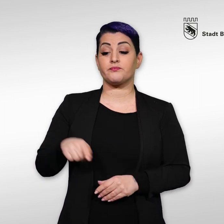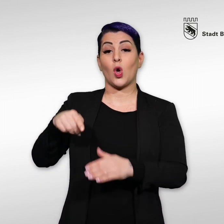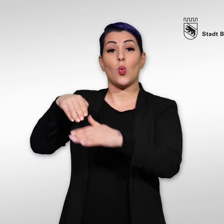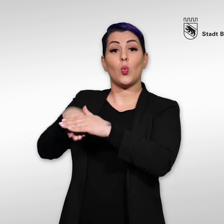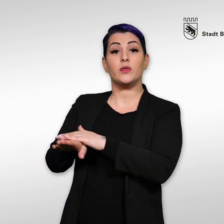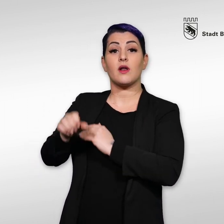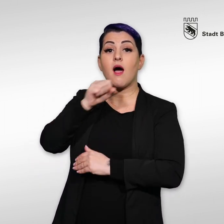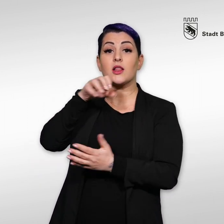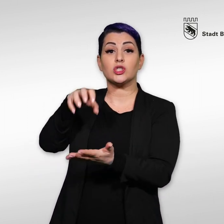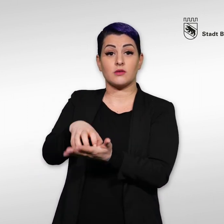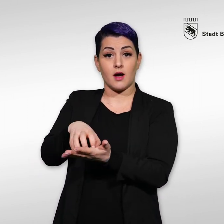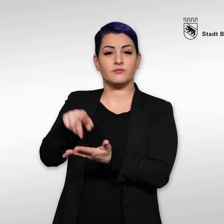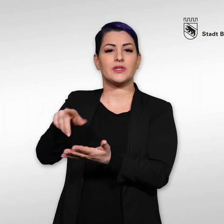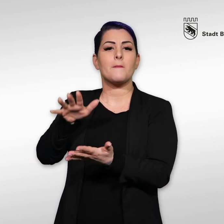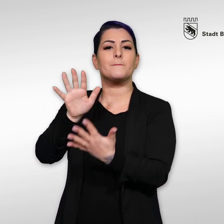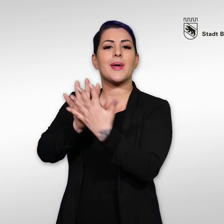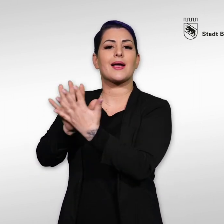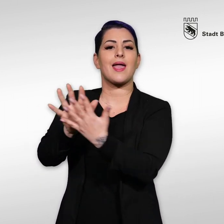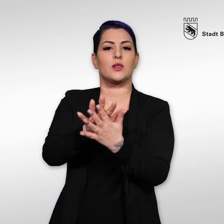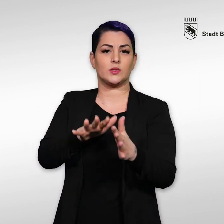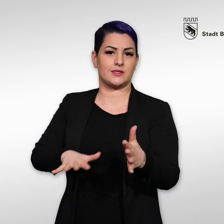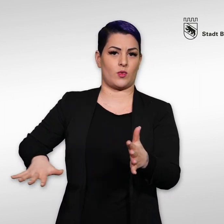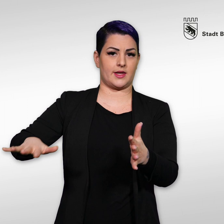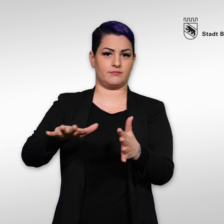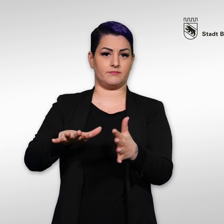Die Untere Altstadt ist eine Begegnungszone.